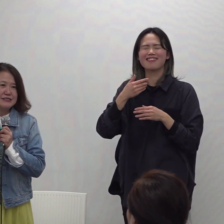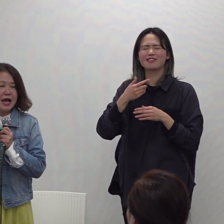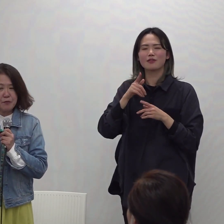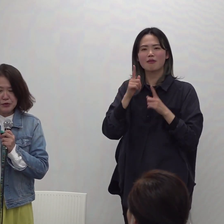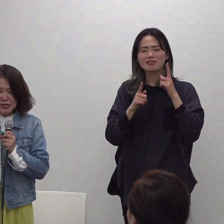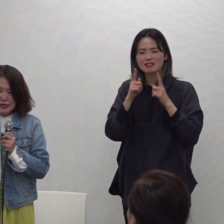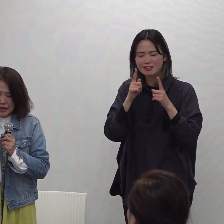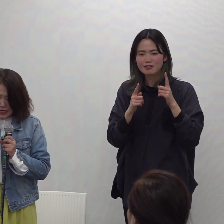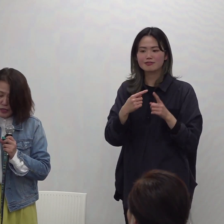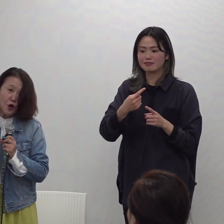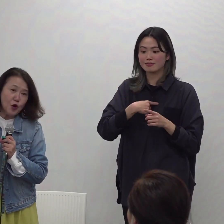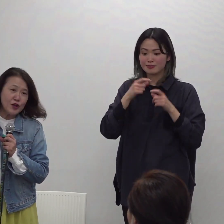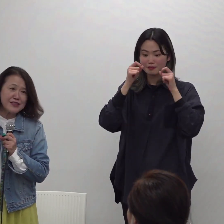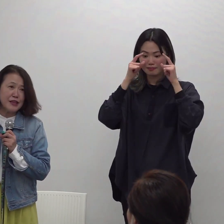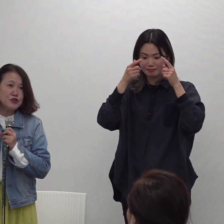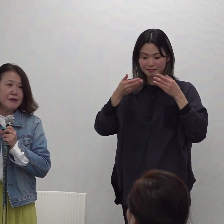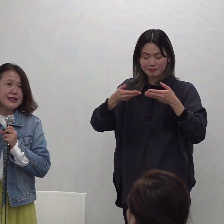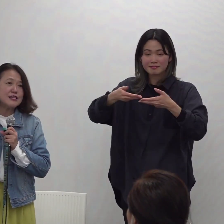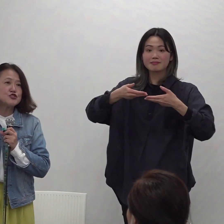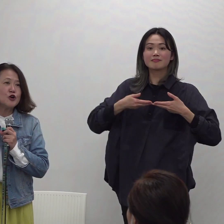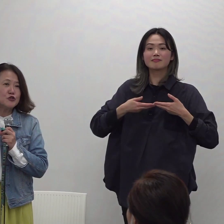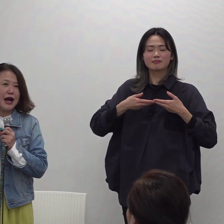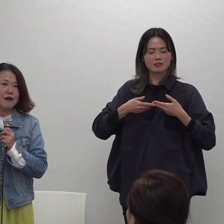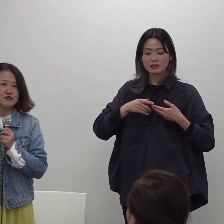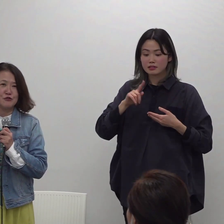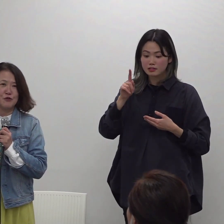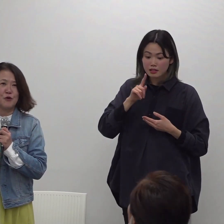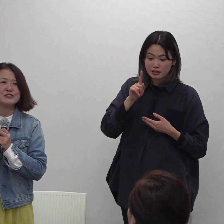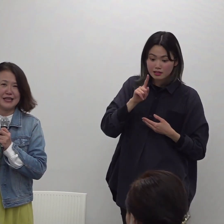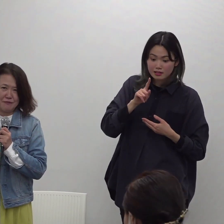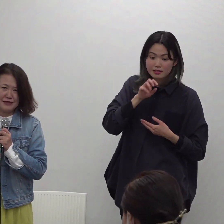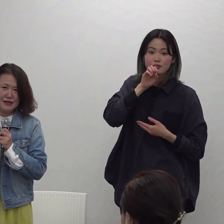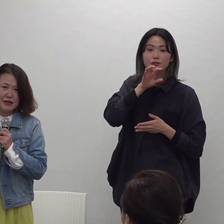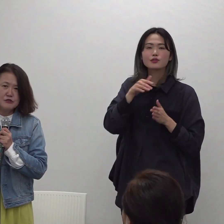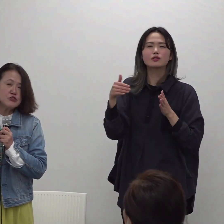チャンプに「何？どこ？」っていうまでしつこくアクションを起こしてきます